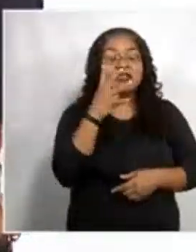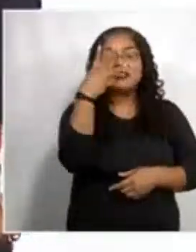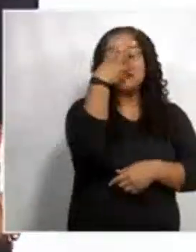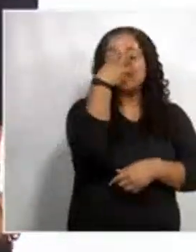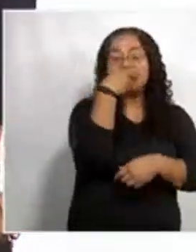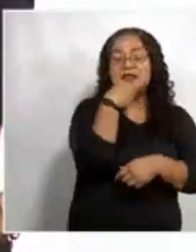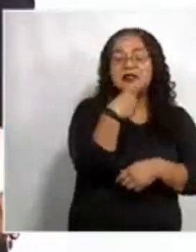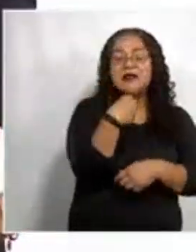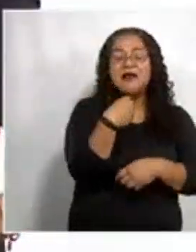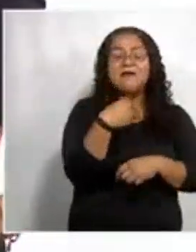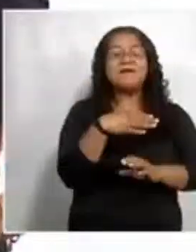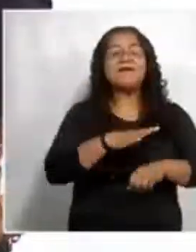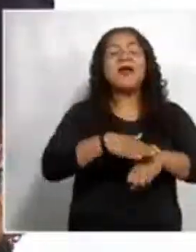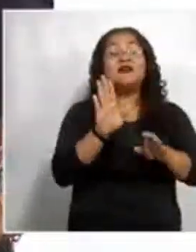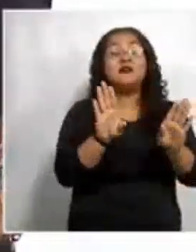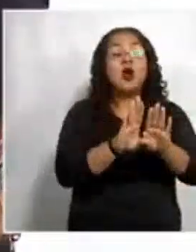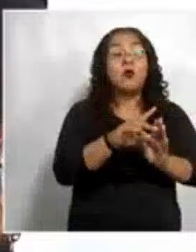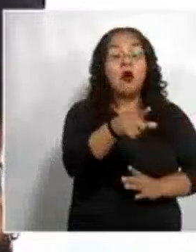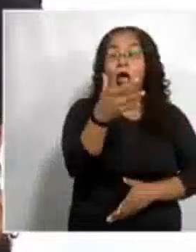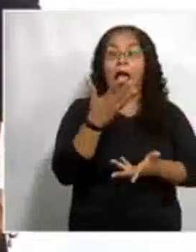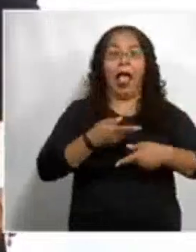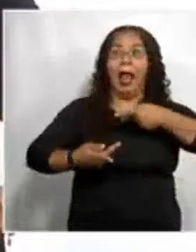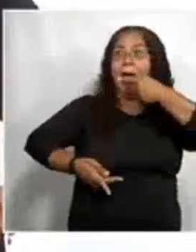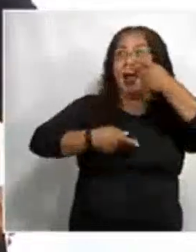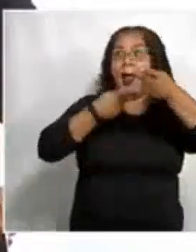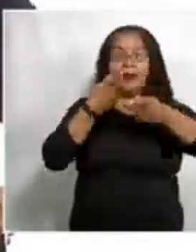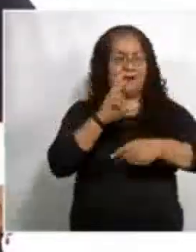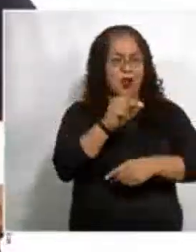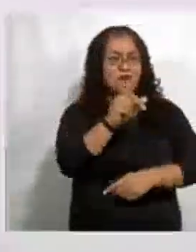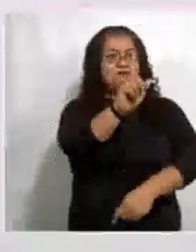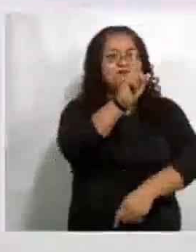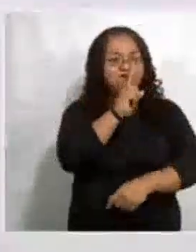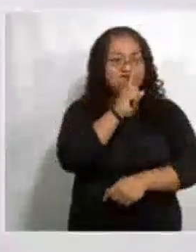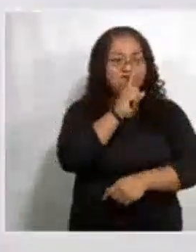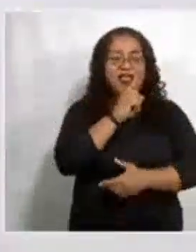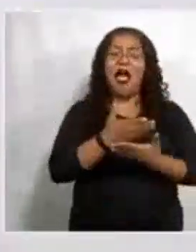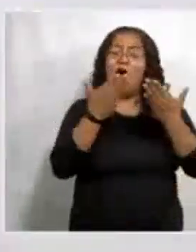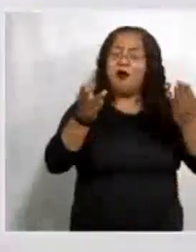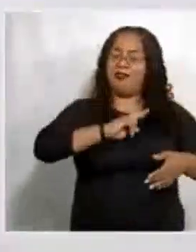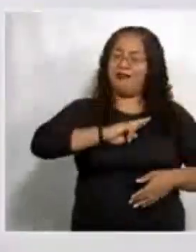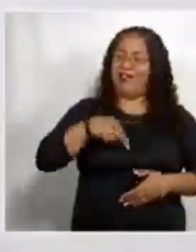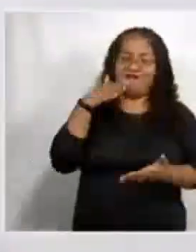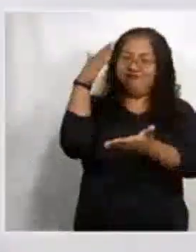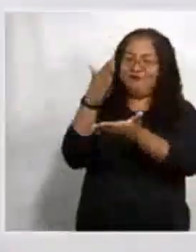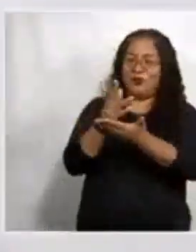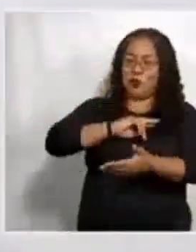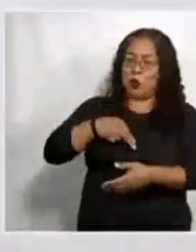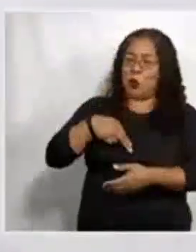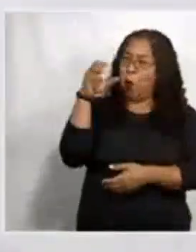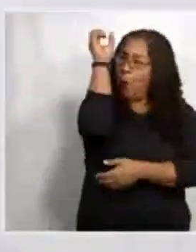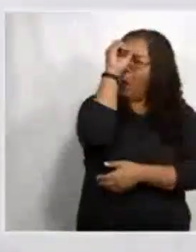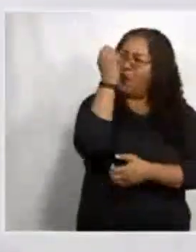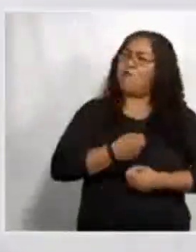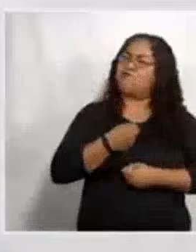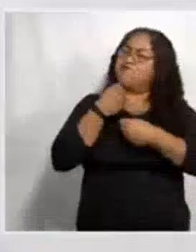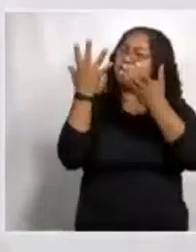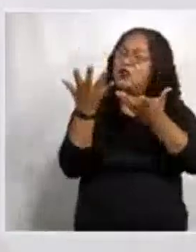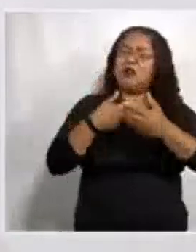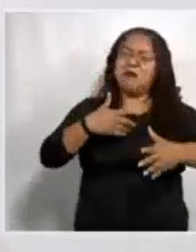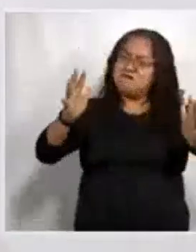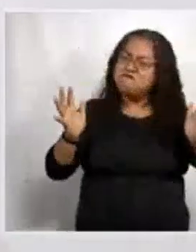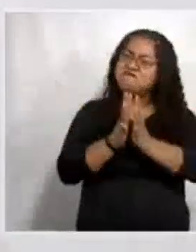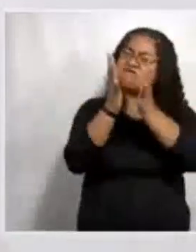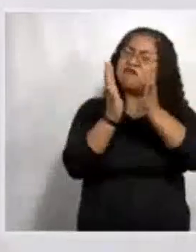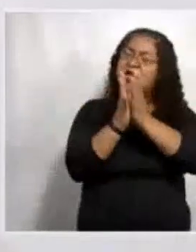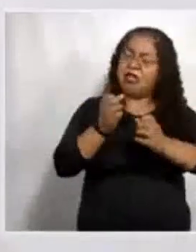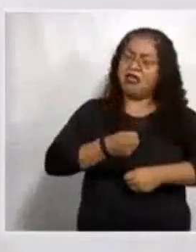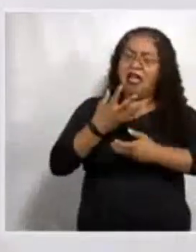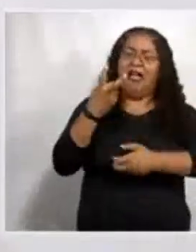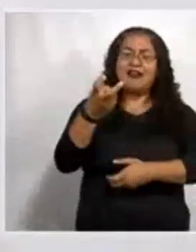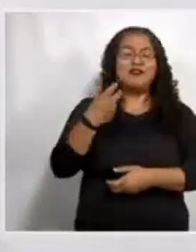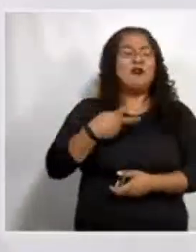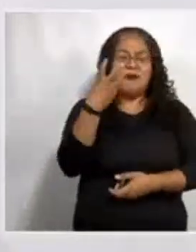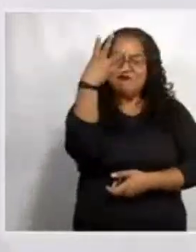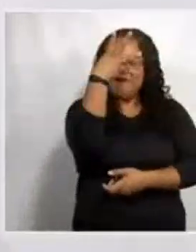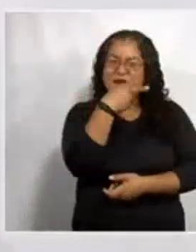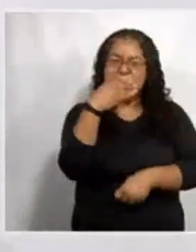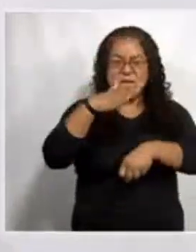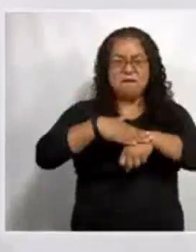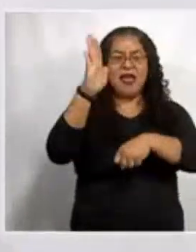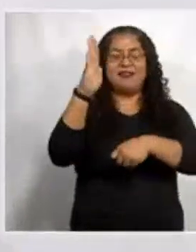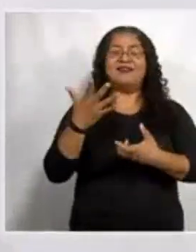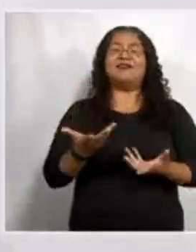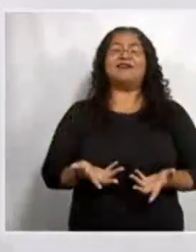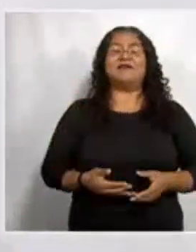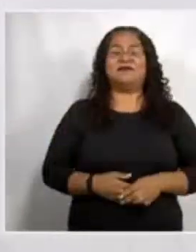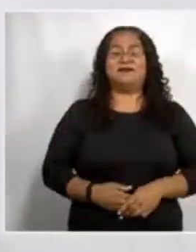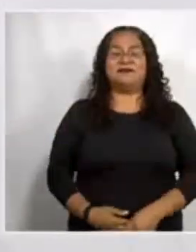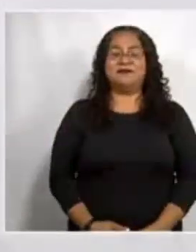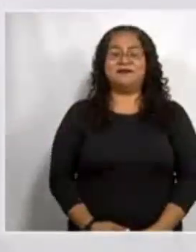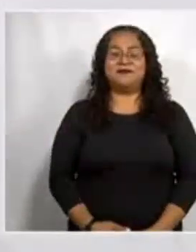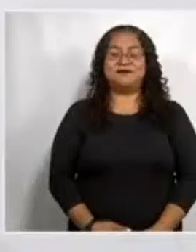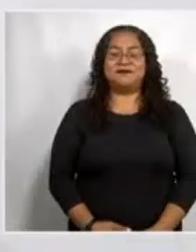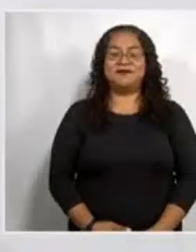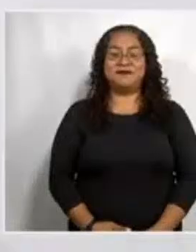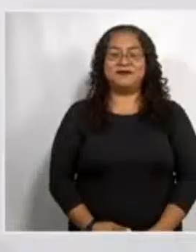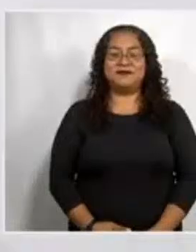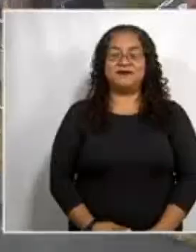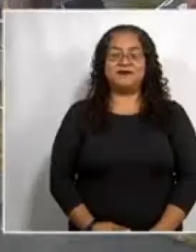ya no. Las mujeres somos más bonitas. Cuando hablamos decimos lo que pensamos y participamos.